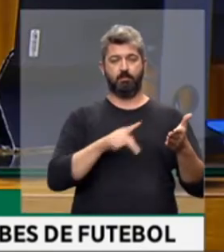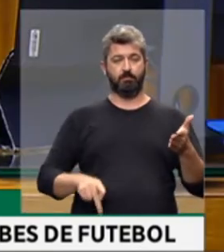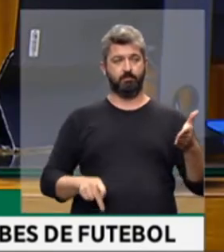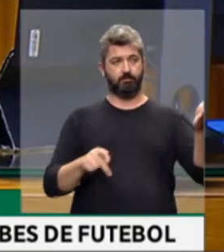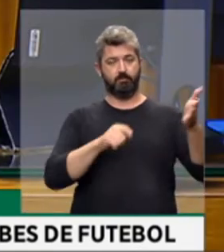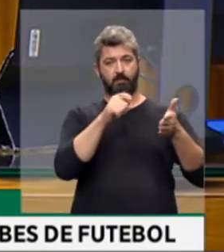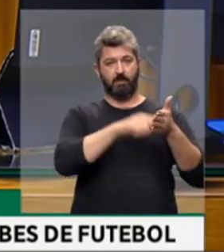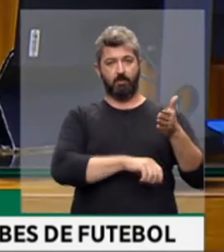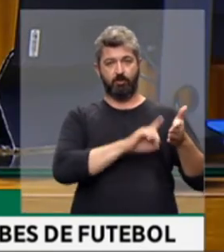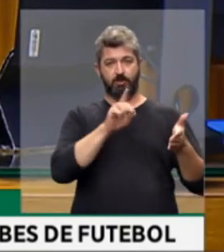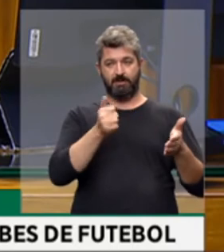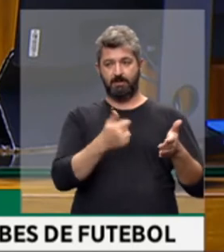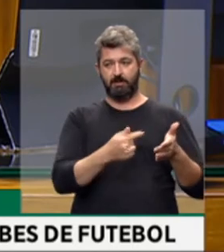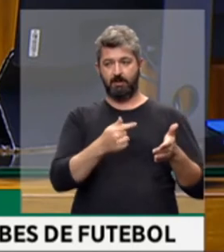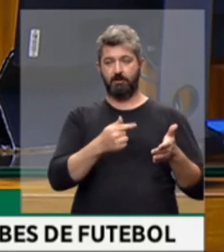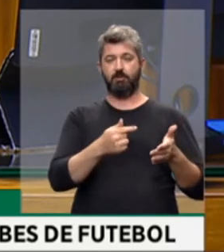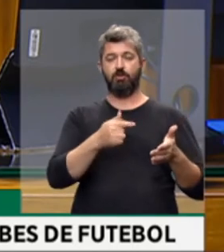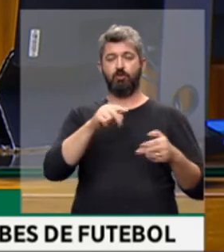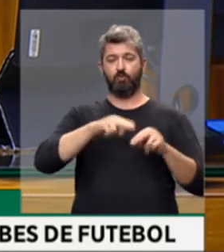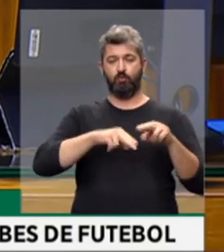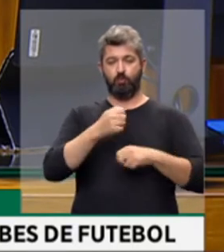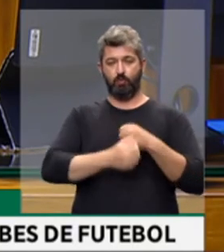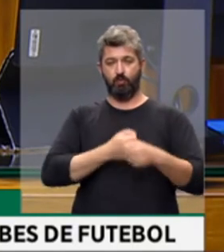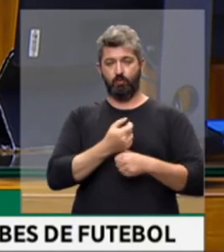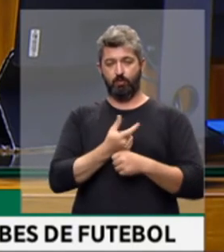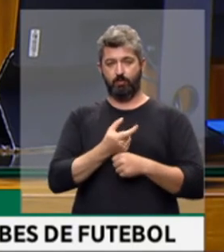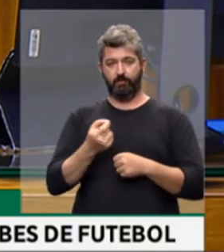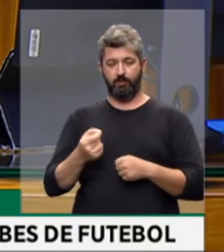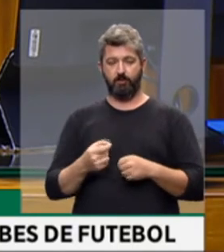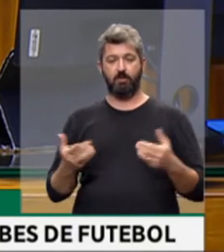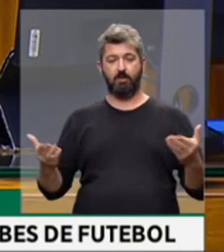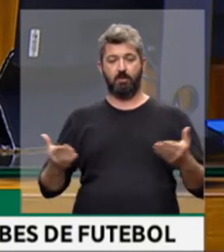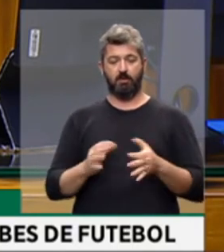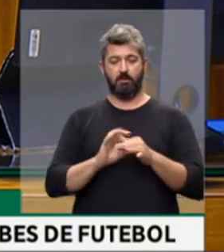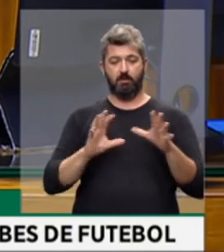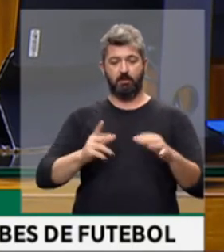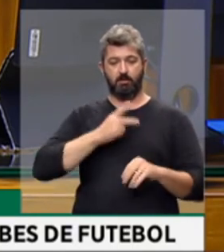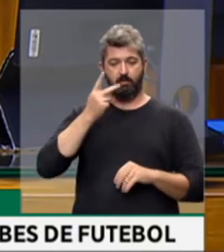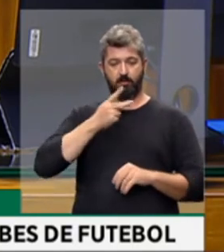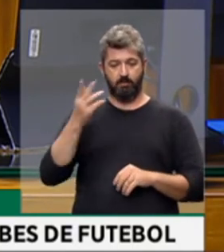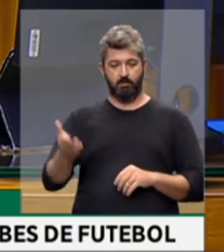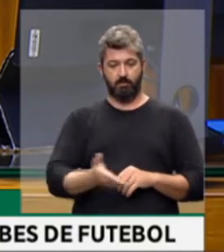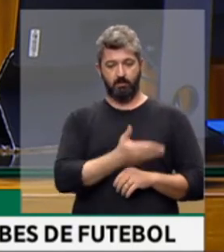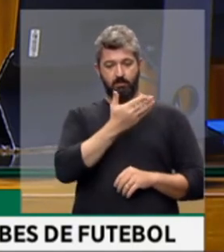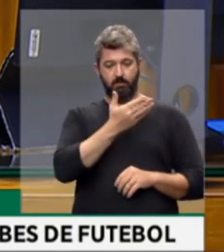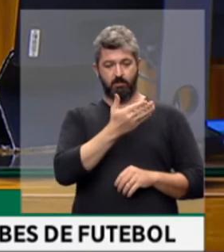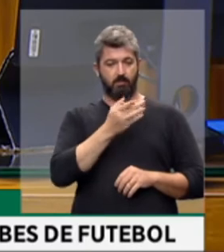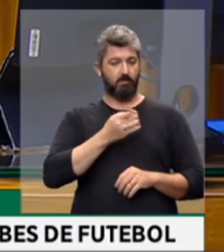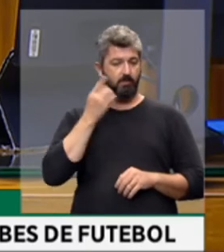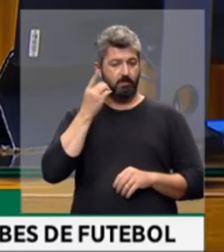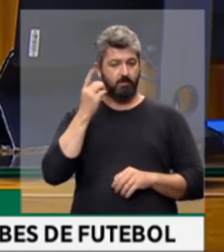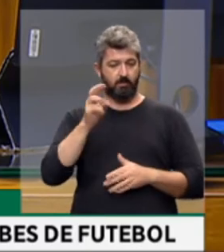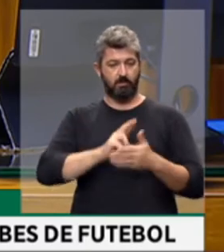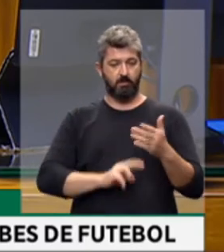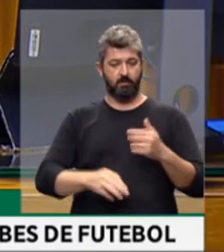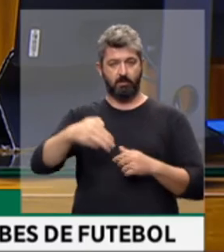SE ACHAM, REJEITADA A EMENDA. VAI A SANÇÃO A MATÉRIA SESSÃO DO DIA 17 DE JUNHO DE